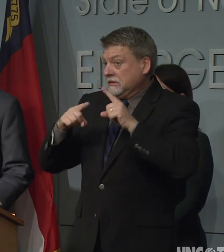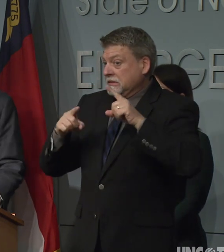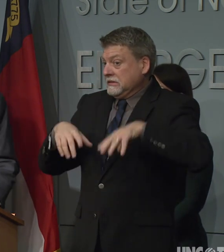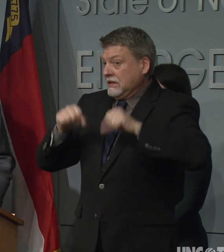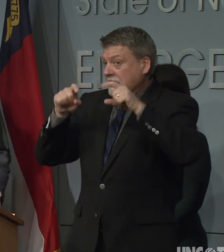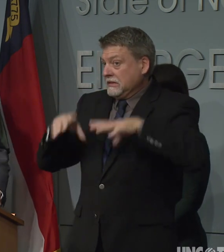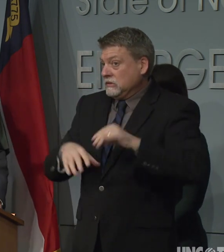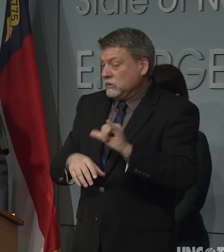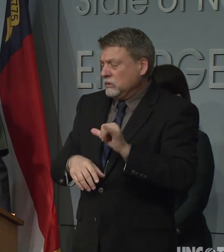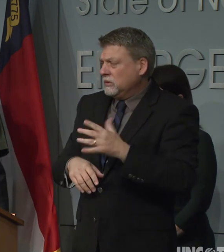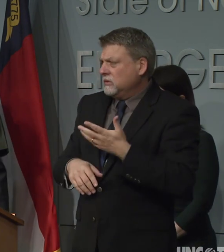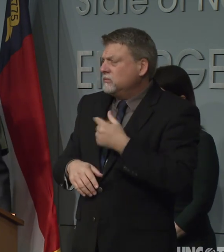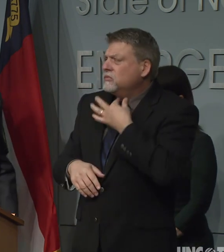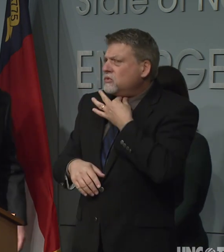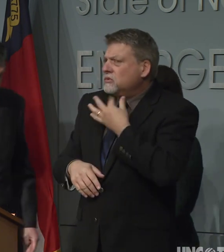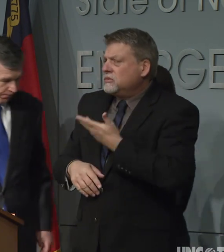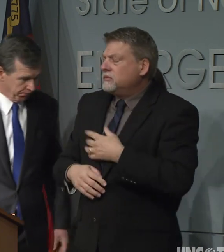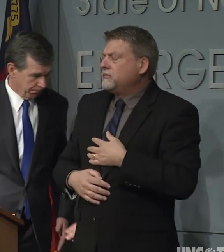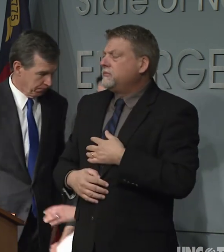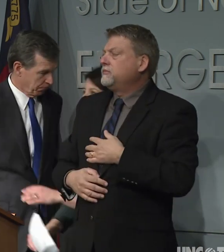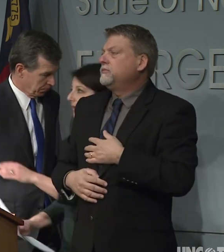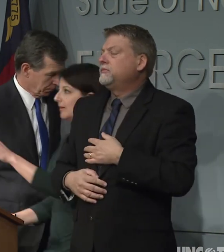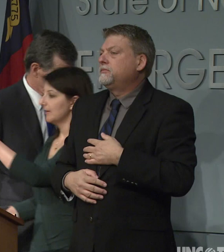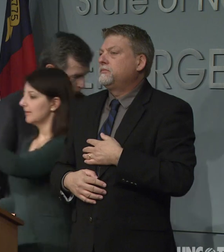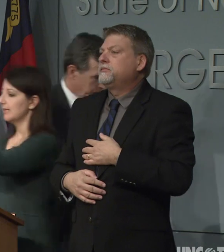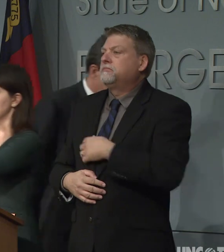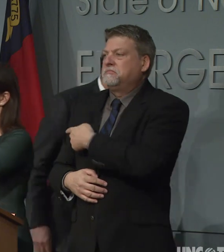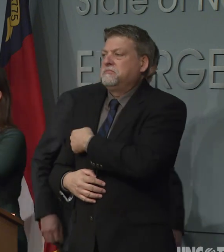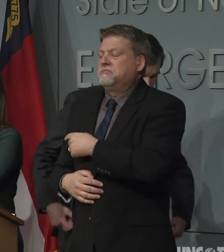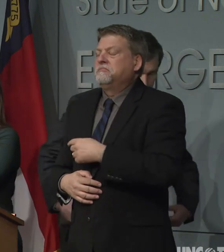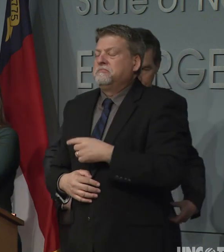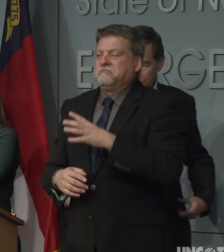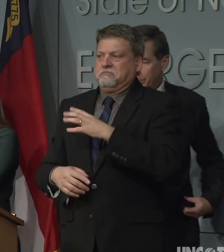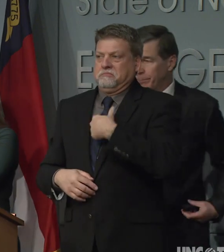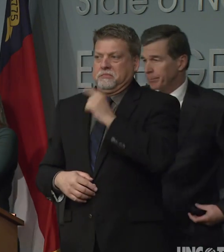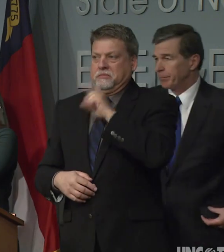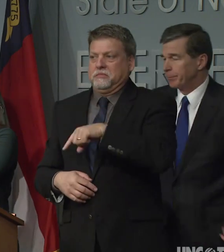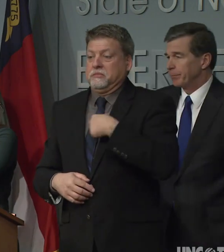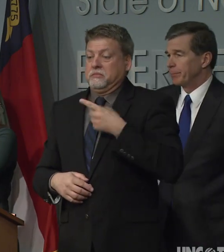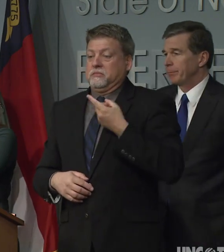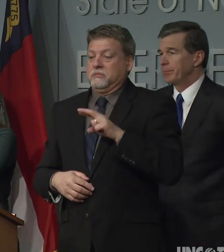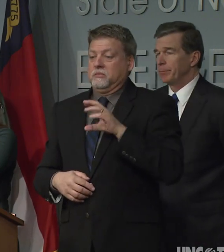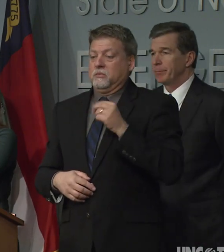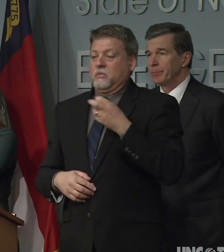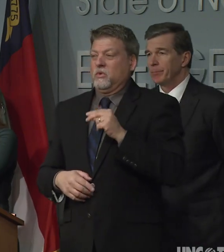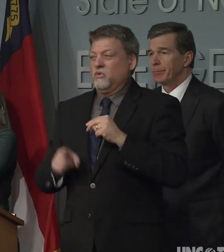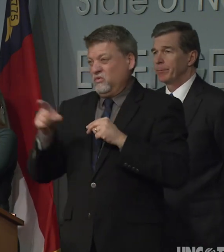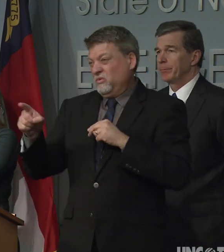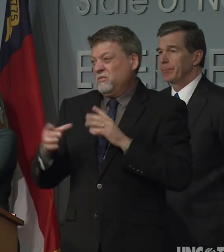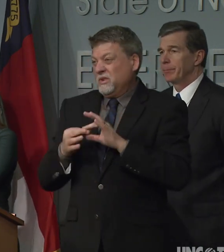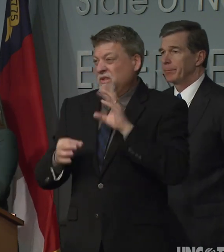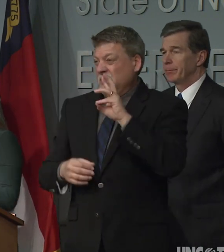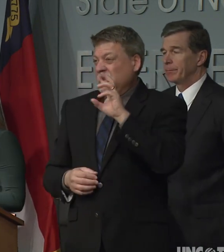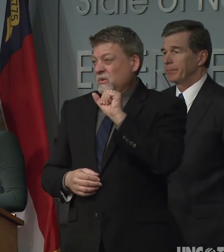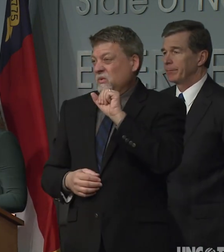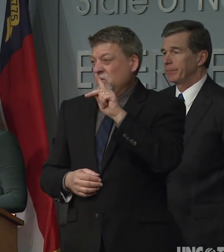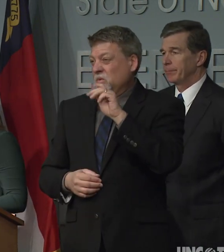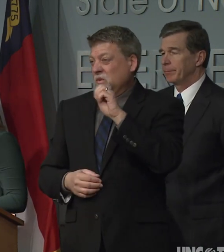Algunos cumplen con los criterios que mencionaron se los voy a se de esta pregunta la doctora como en el caso fue